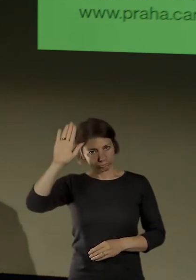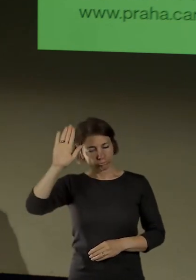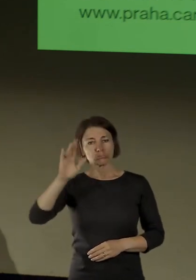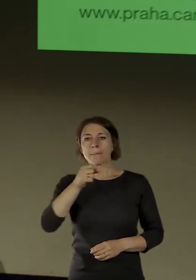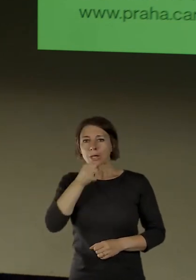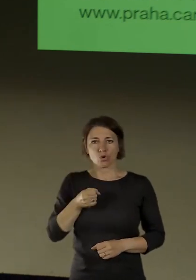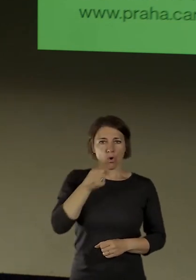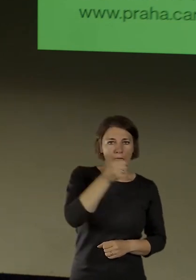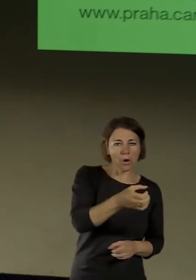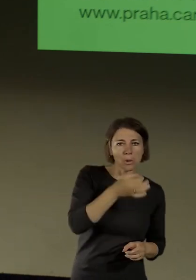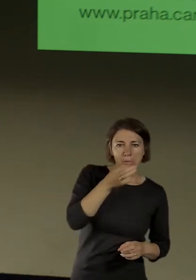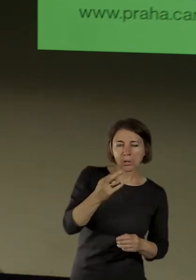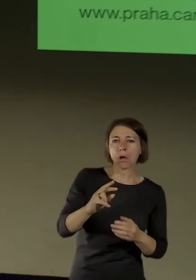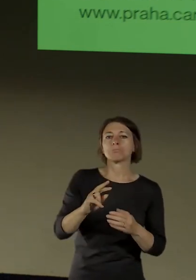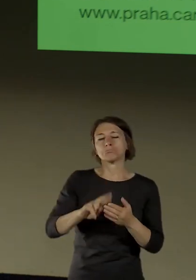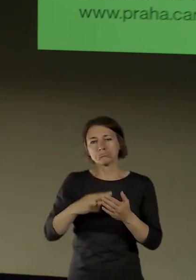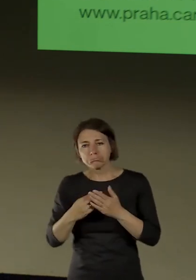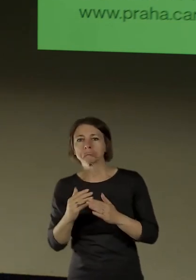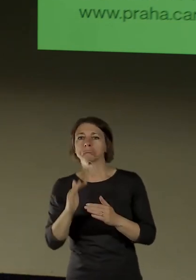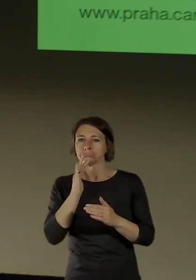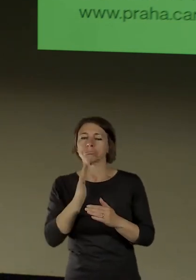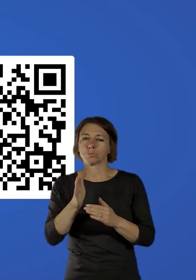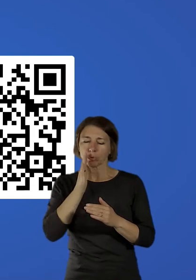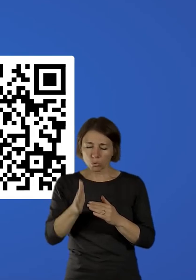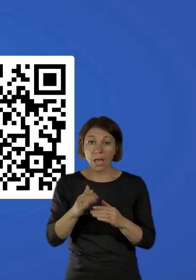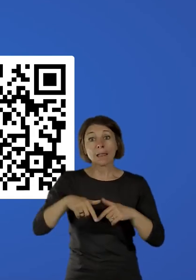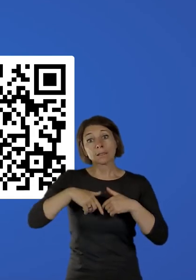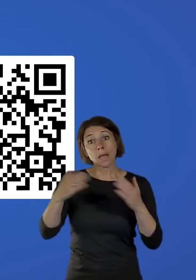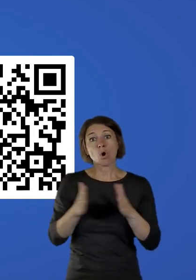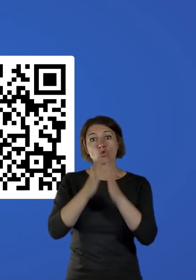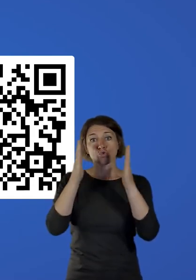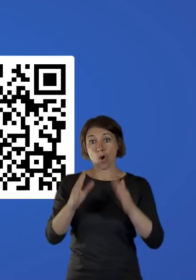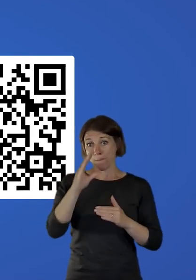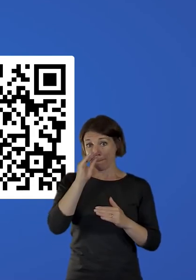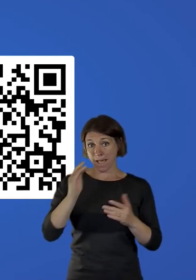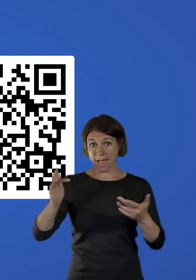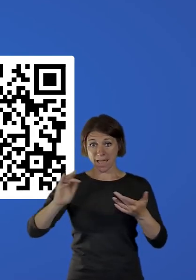tak pomocí slido.com, kde zadáte hashtag campujonline a dostanete se tady